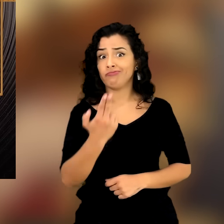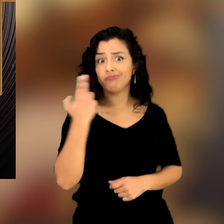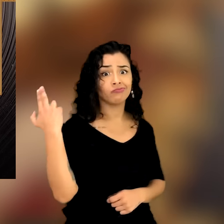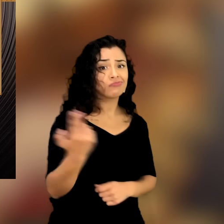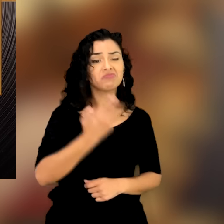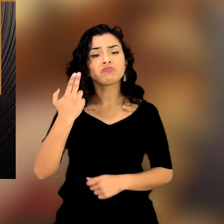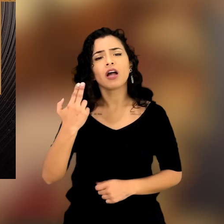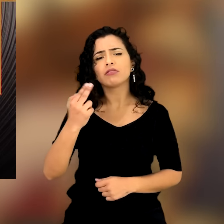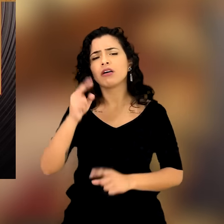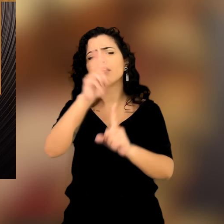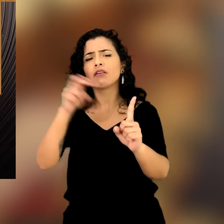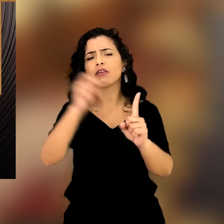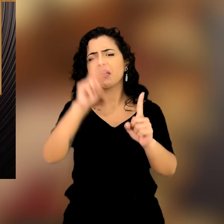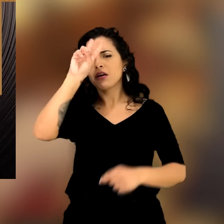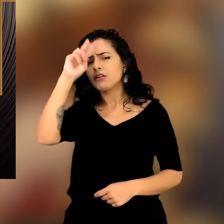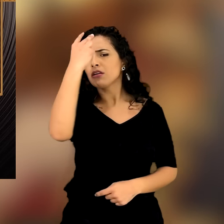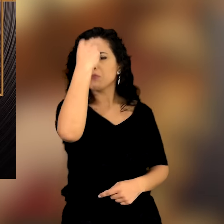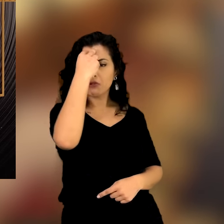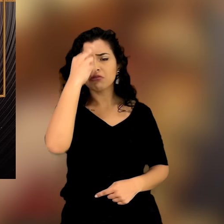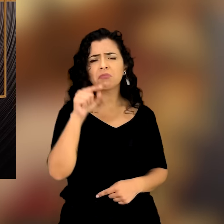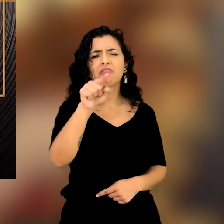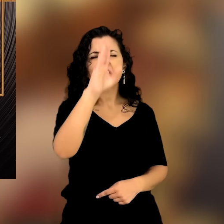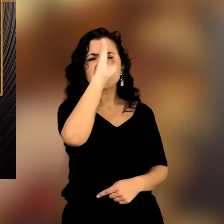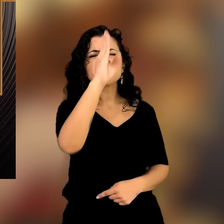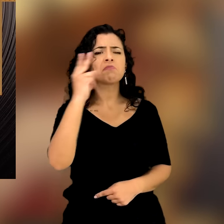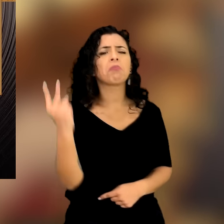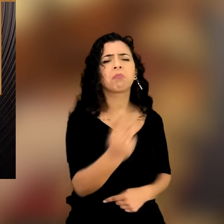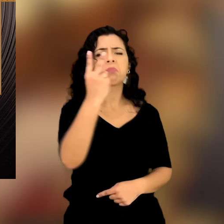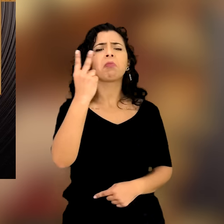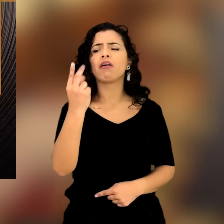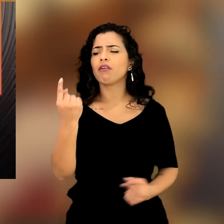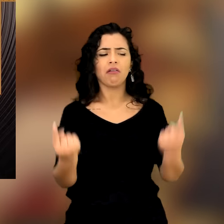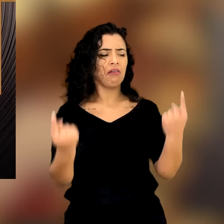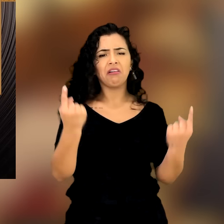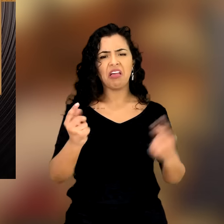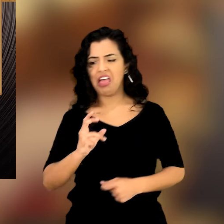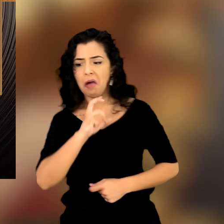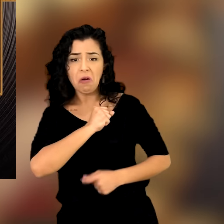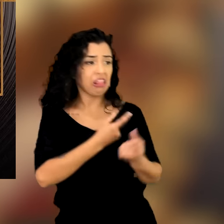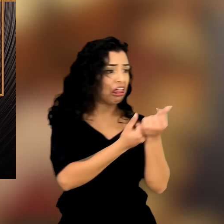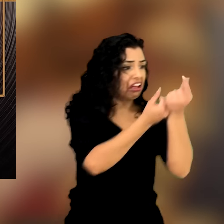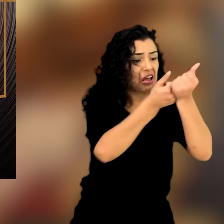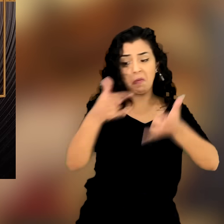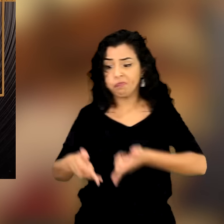Mudar ponto de vista um ambigrama O que tem mais valor para você? Amor ou grana Várias minas na cama ou sentimento de uma